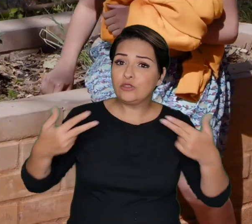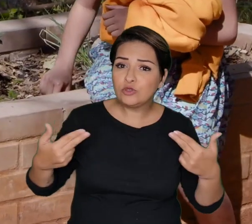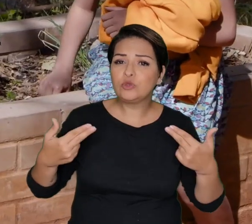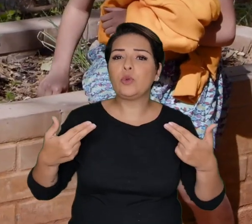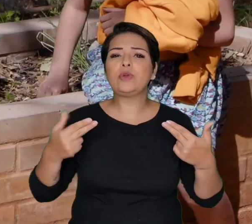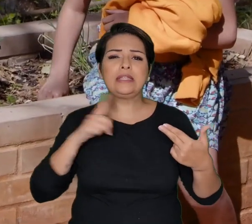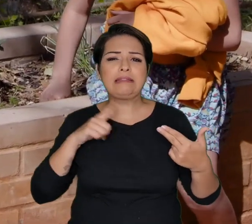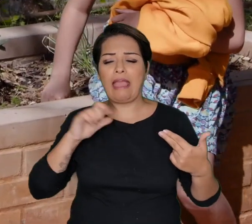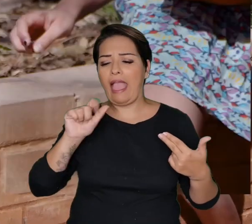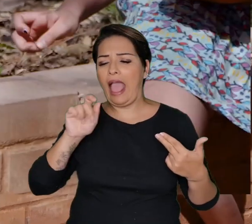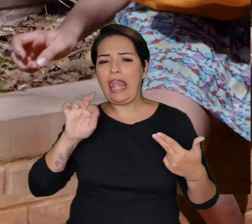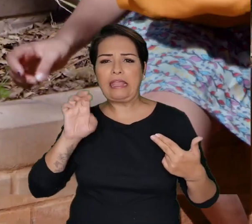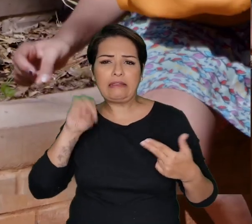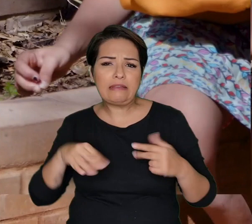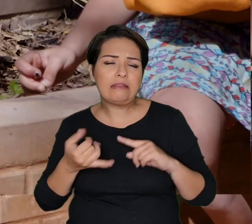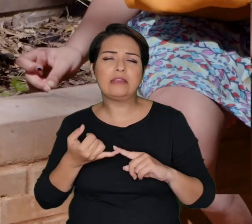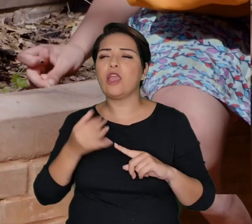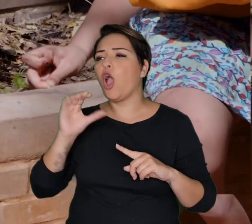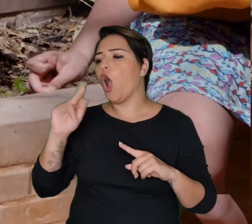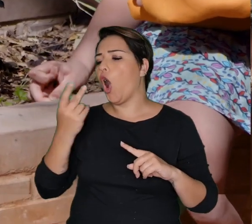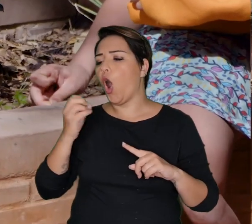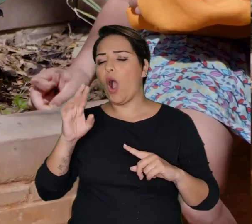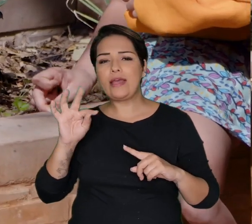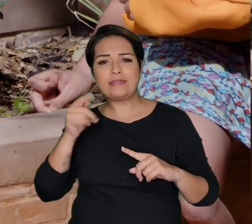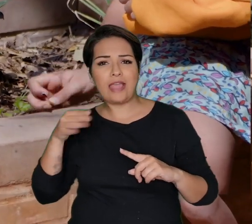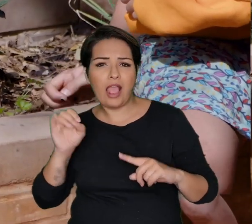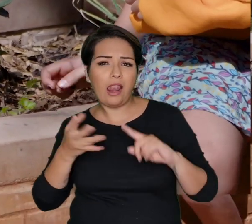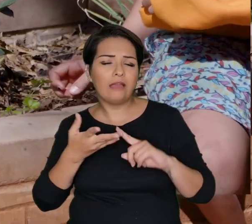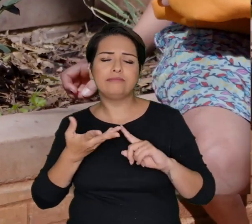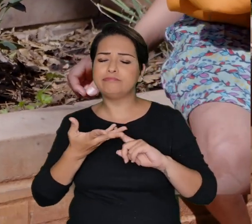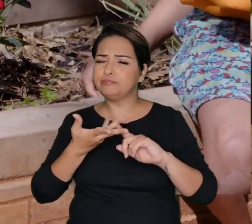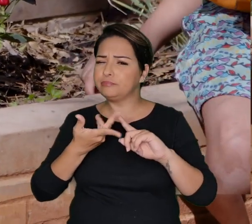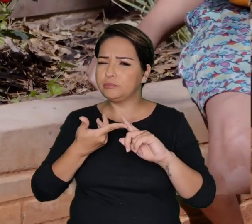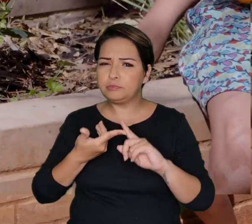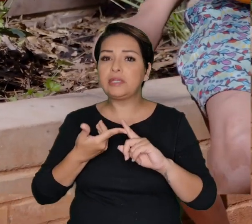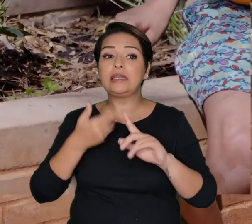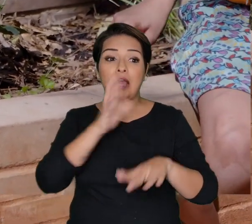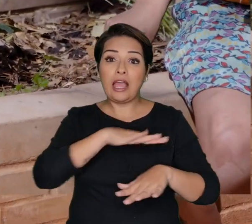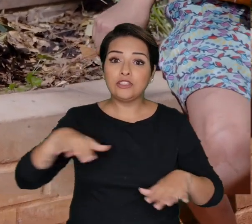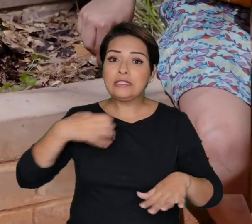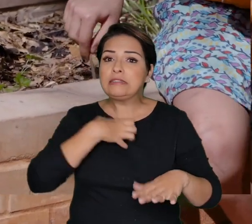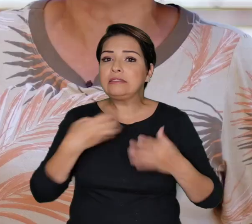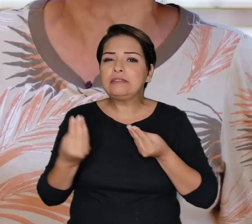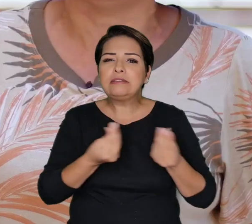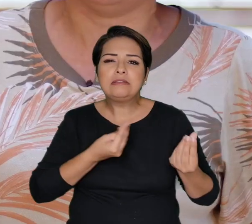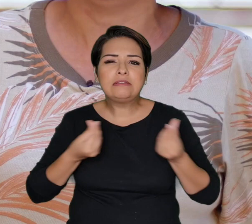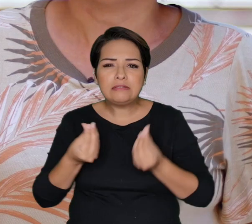Então você tem lá o alecrim, o hortelã, algumas coisas que as crianças começam a ter essa parte mais sensitiva.